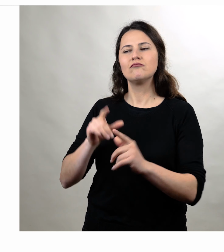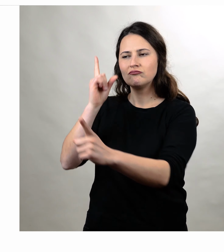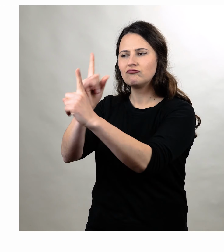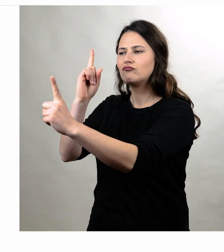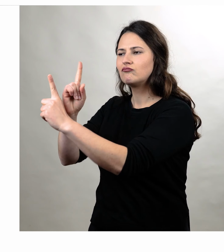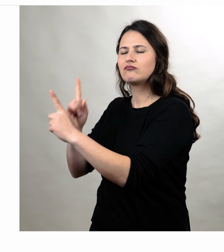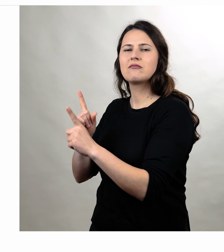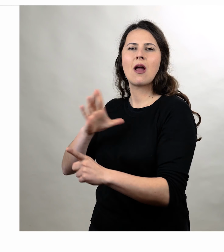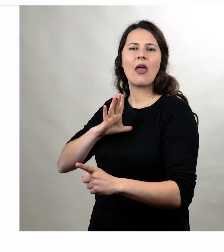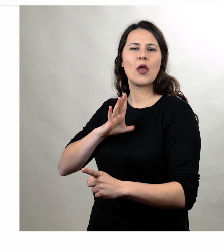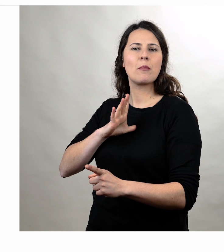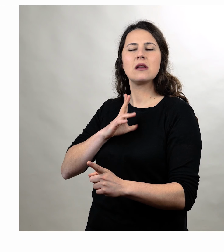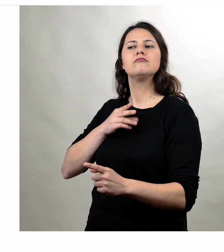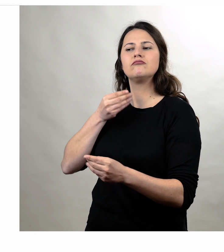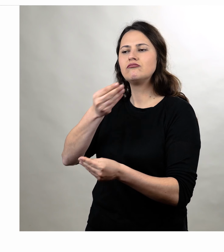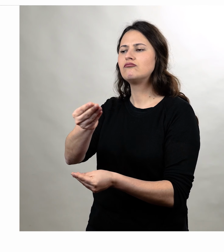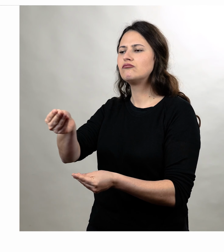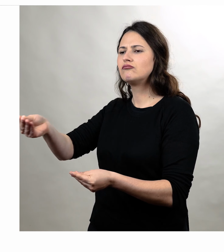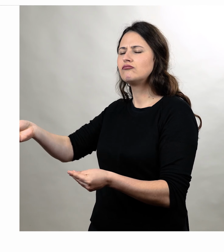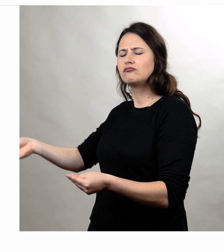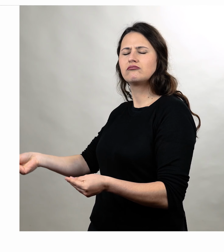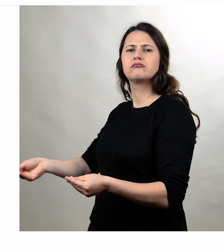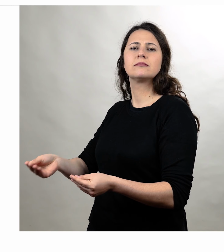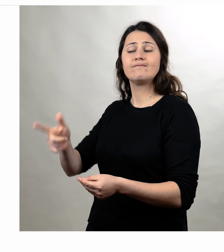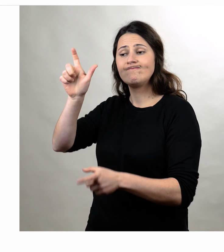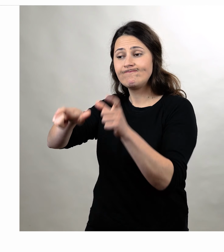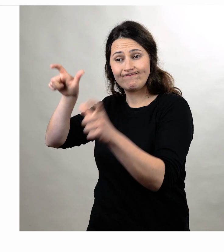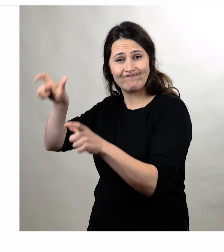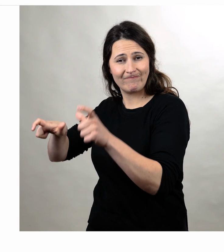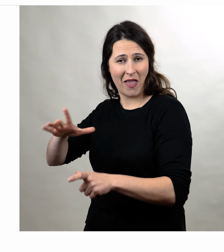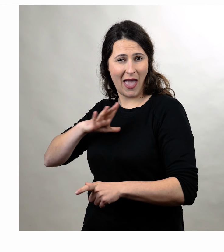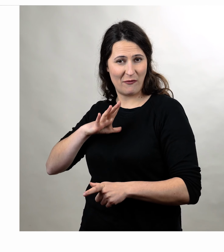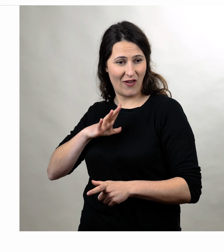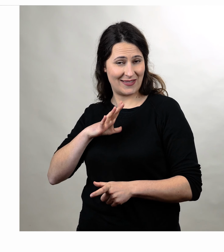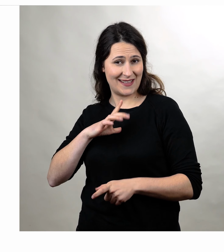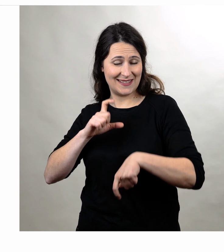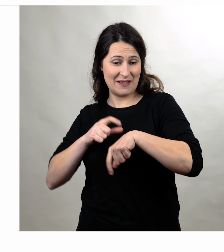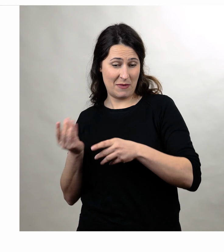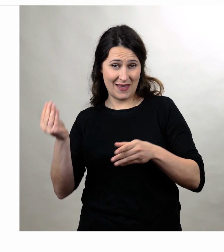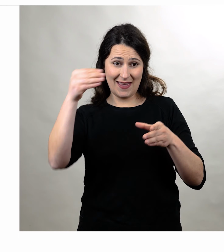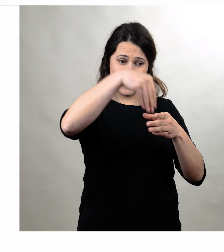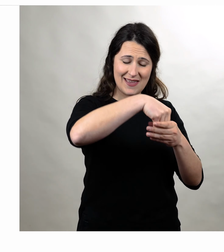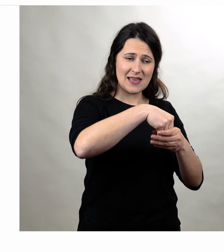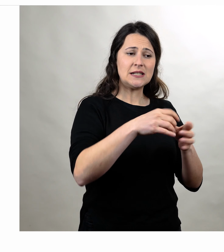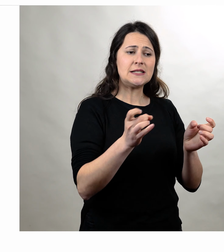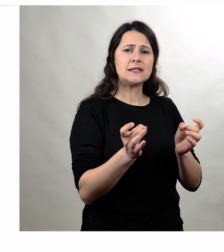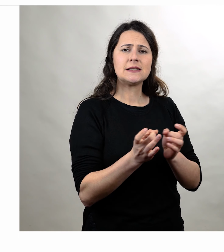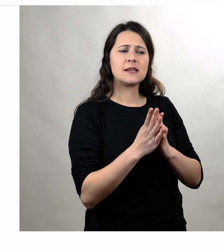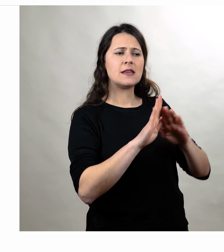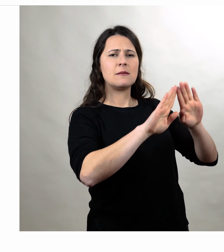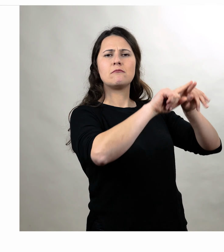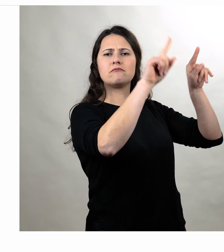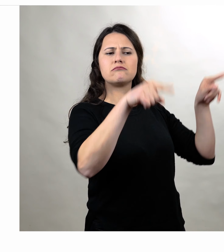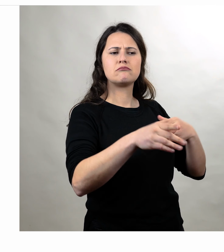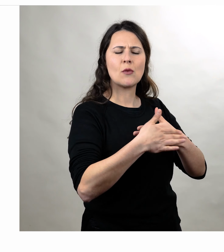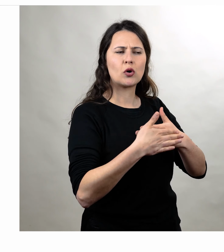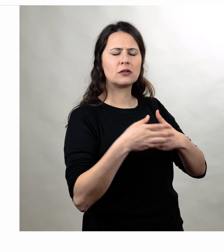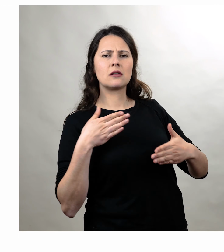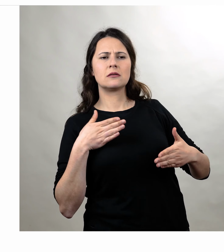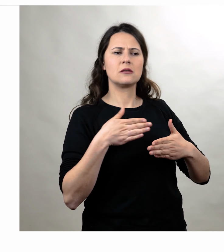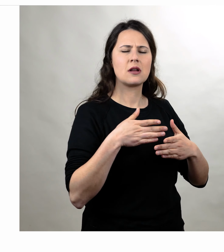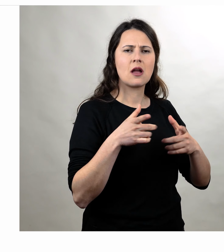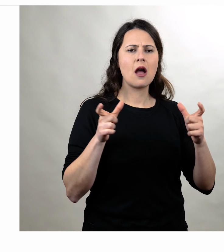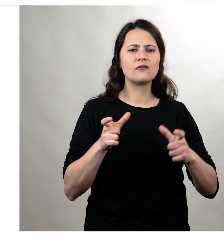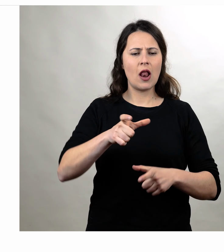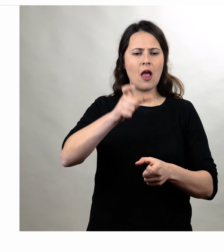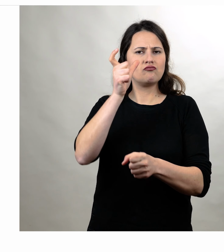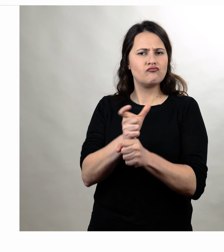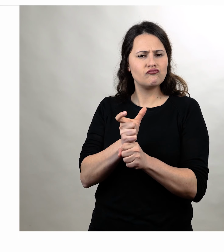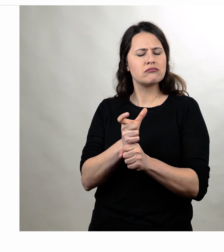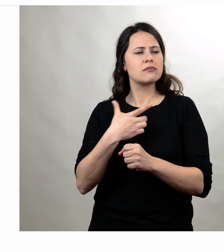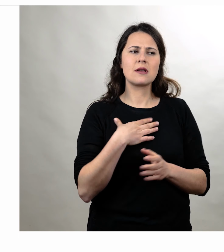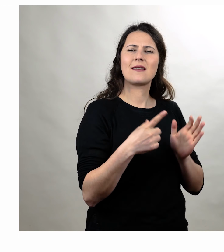Κάθε επιβάτης επιδεικνύει την ειδική αυτή κάρτα στα σημεία ελέγχου ασφαλείας του κρουαζιερόπλοιου.